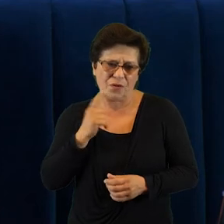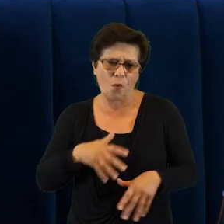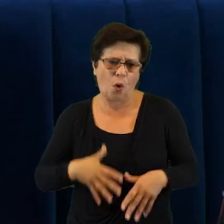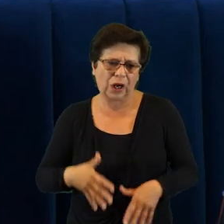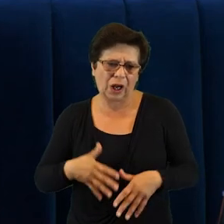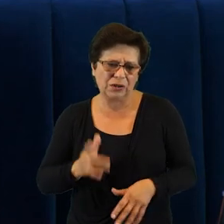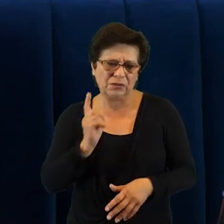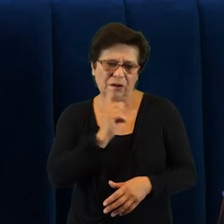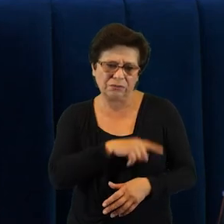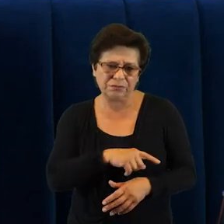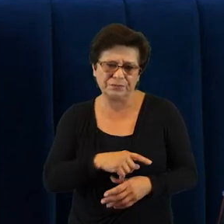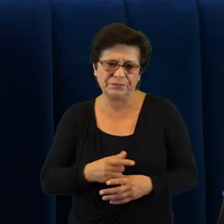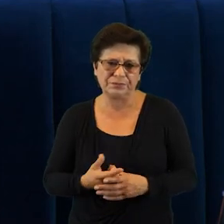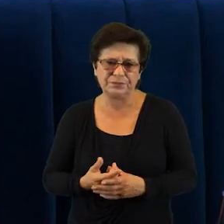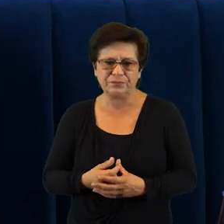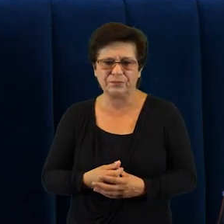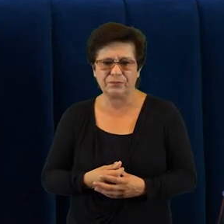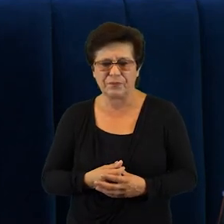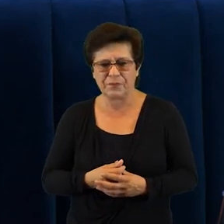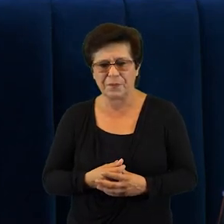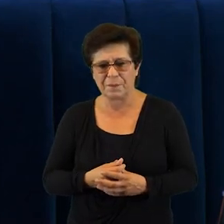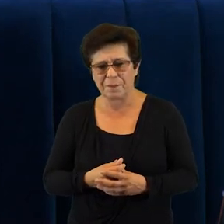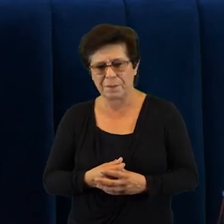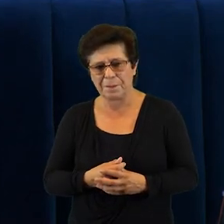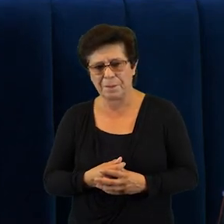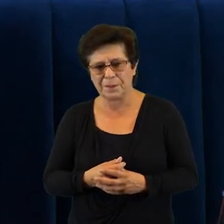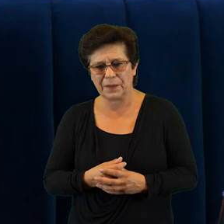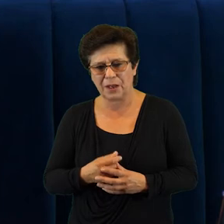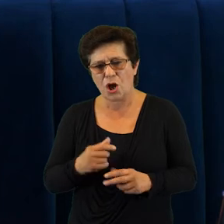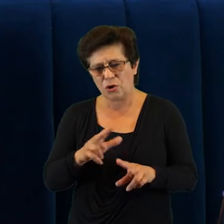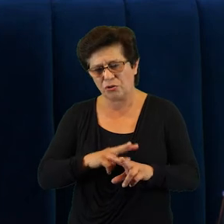gdyby nie nacjonalizm ukraiński to pewnie tak by było i ta rodzina by tam pozostała.